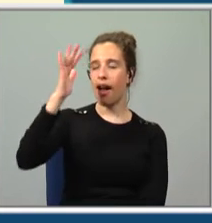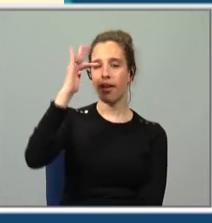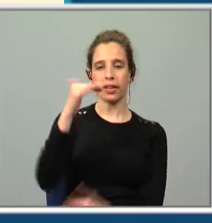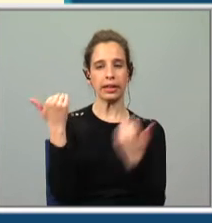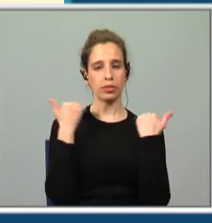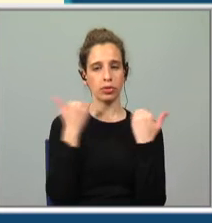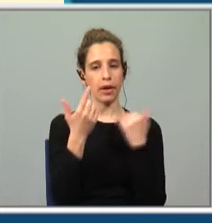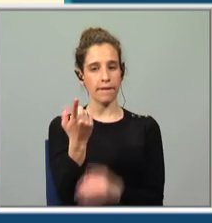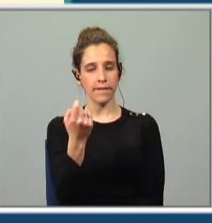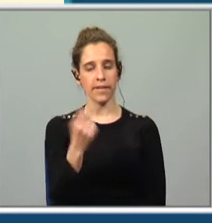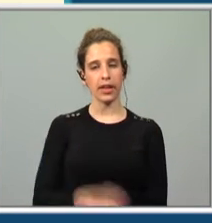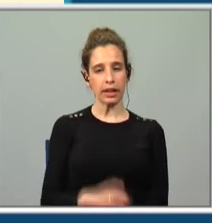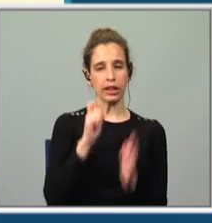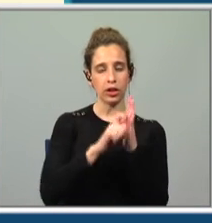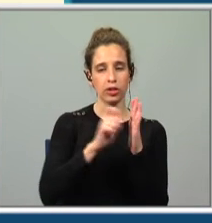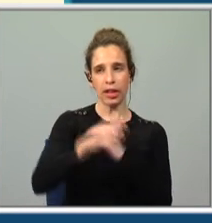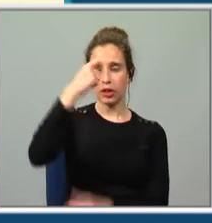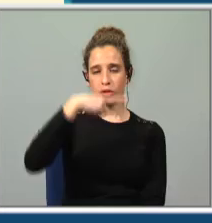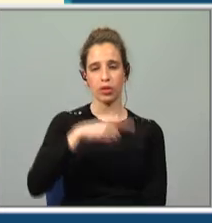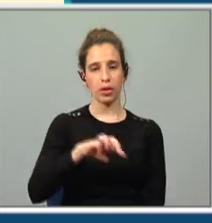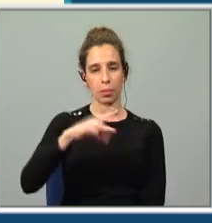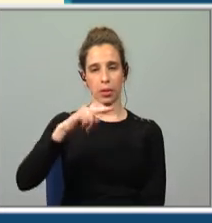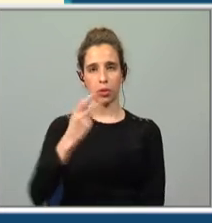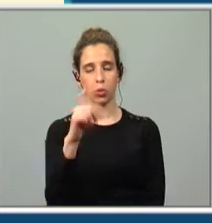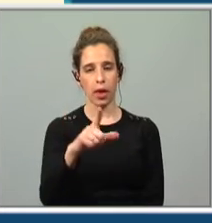informação que nos falta escrever a história de Manuela estrelinha 我們需要寫入的信息曼努埃拉·埃斯特雷拉的故事